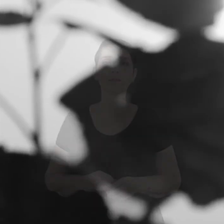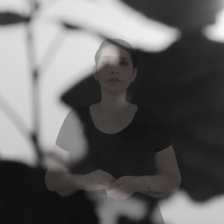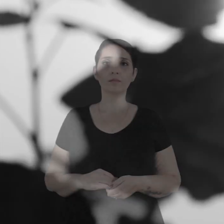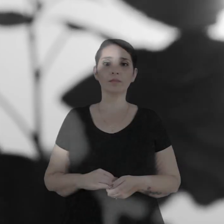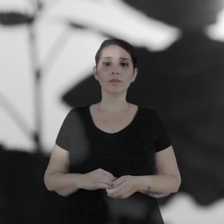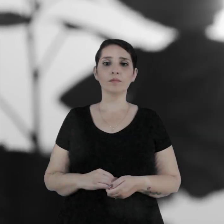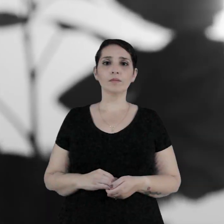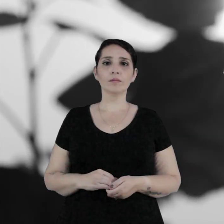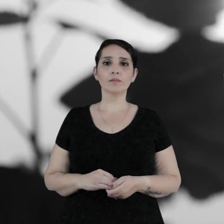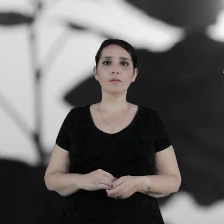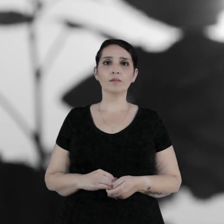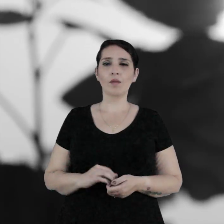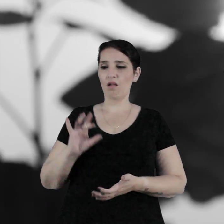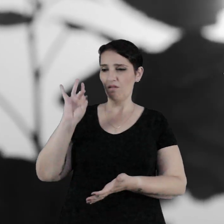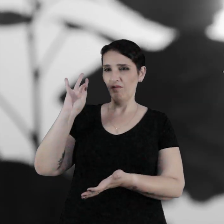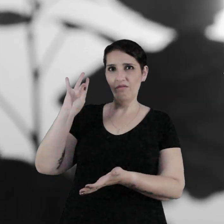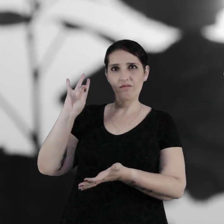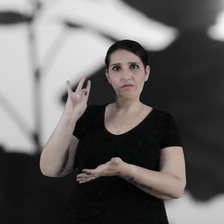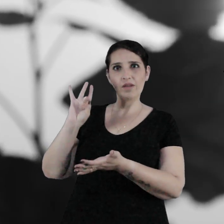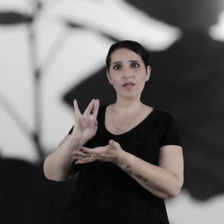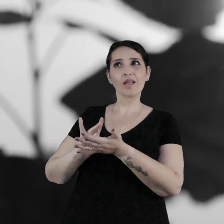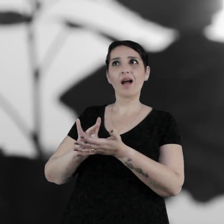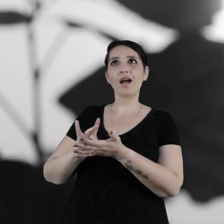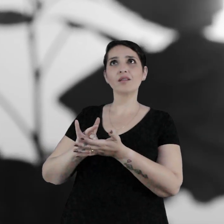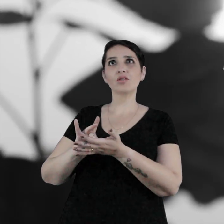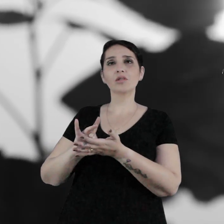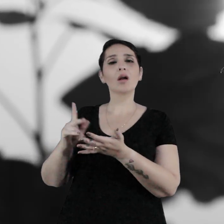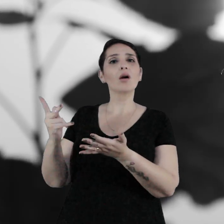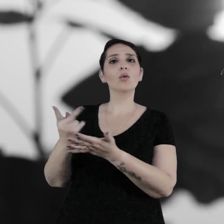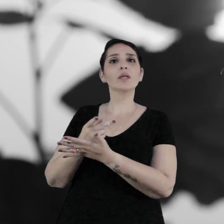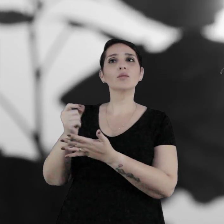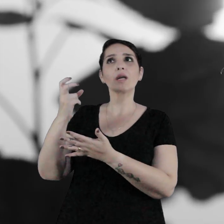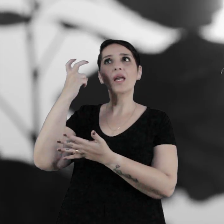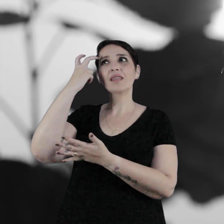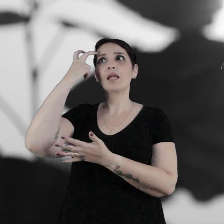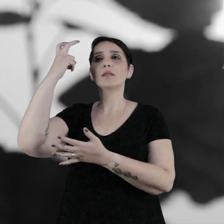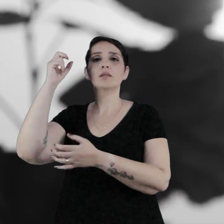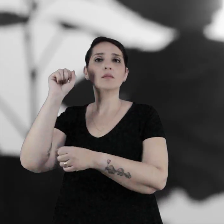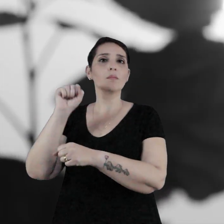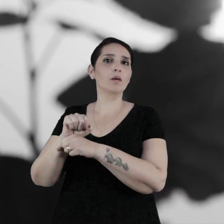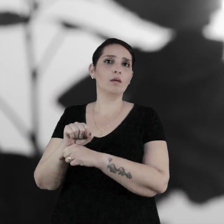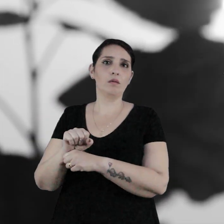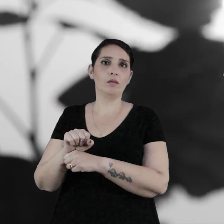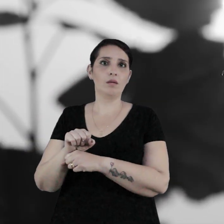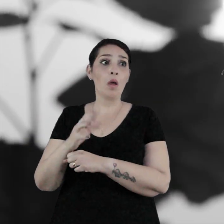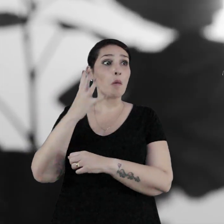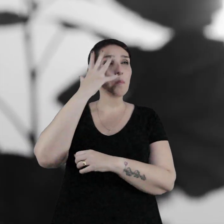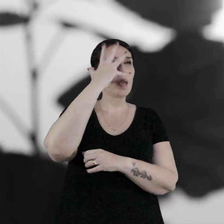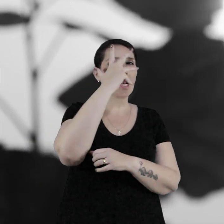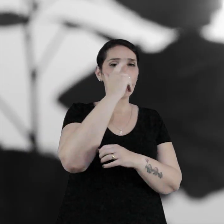A verdade para na inteligência. A beleza chega até o coração.